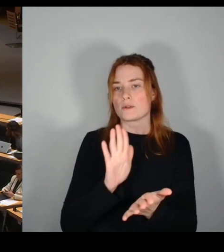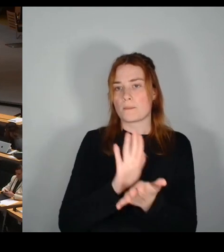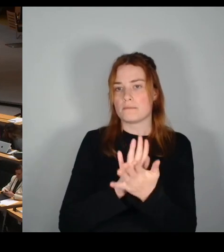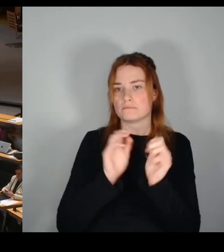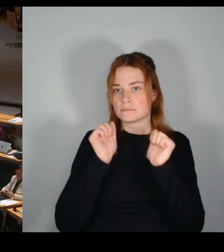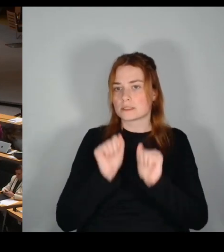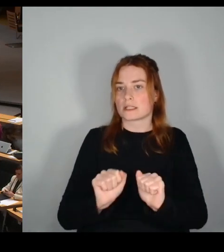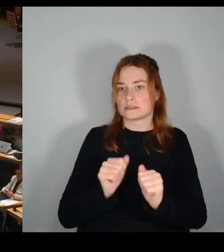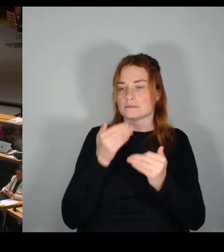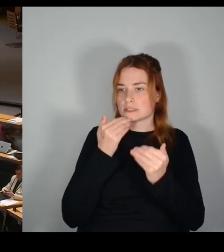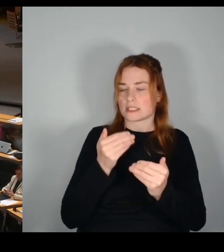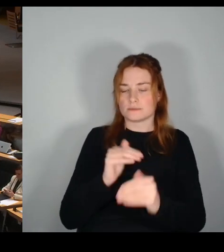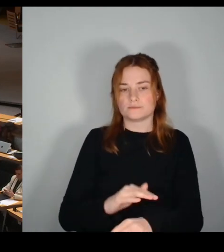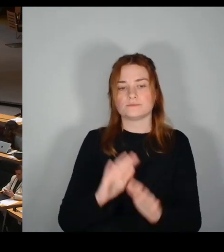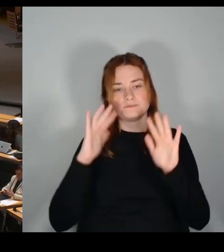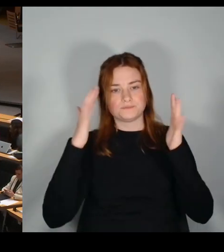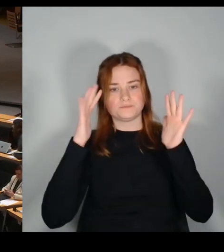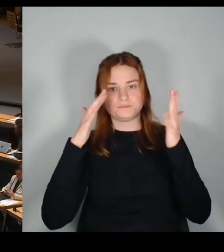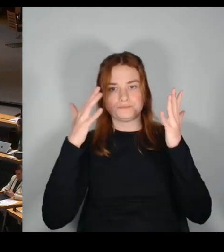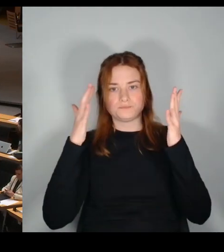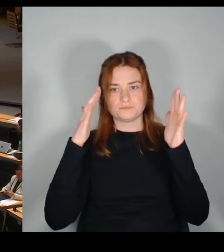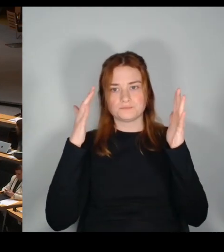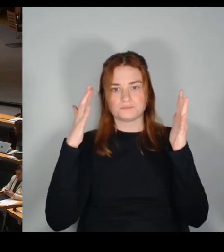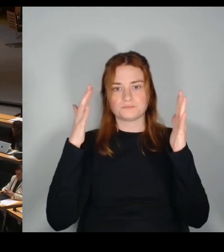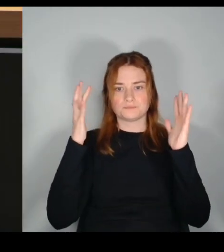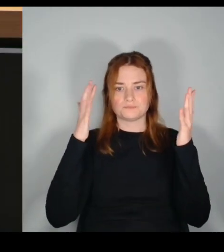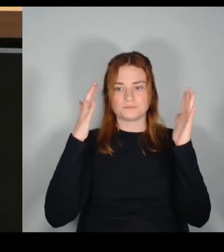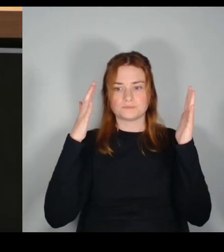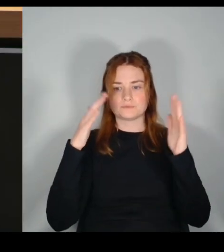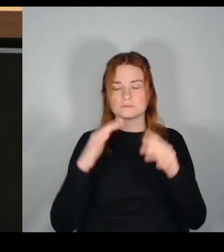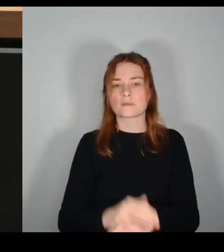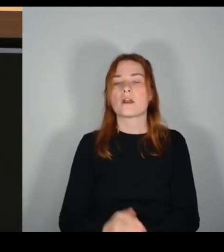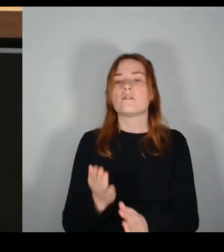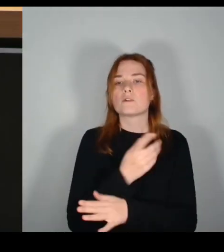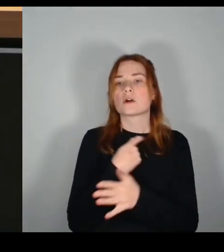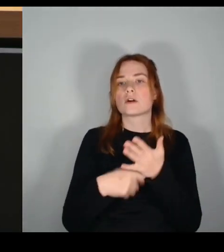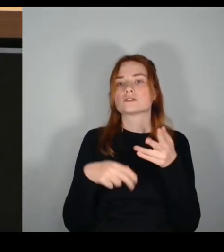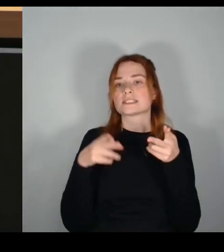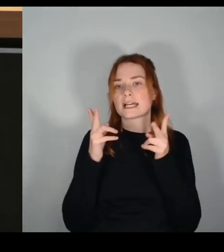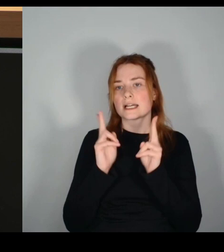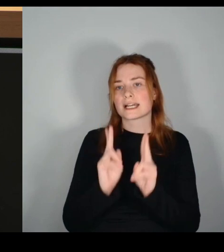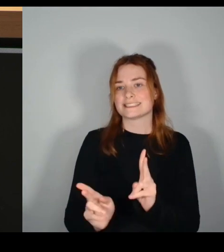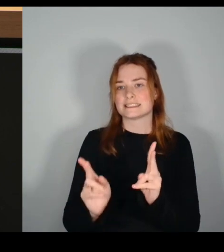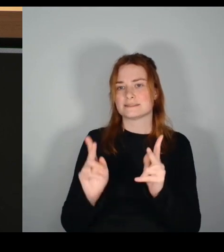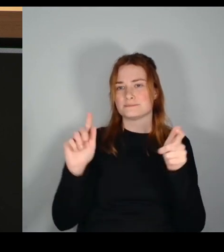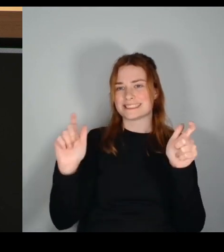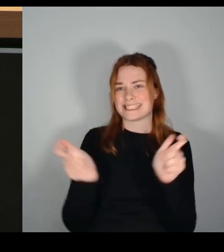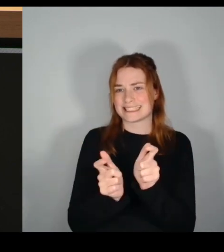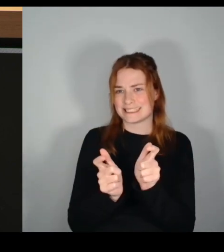Das Vorkaufsrecht wurde leider stark begrenzt und gilt nur noch bei Häusern im schlechten baulichen Zustand und in diesem Fall liegen die